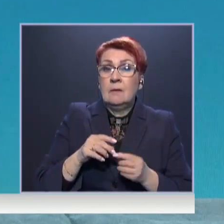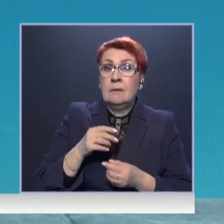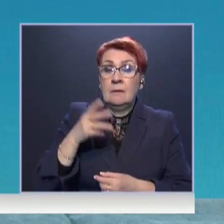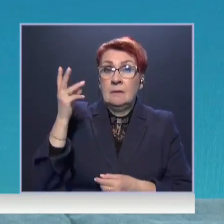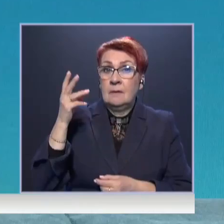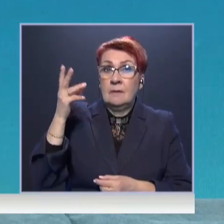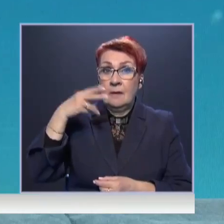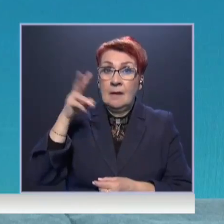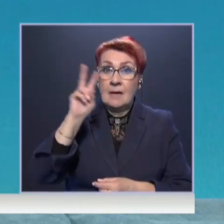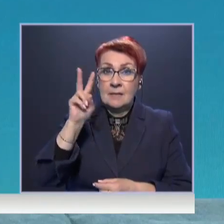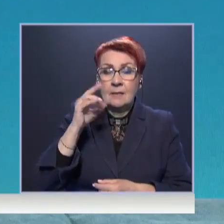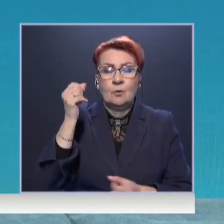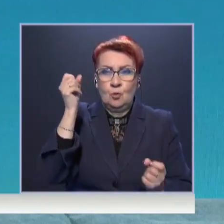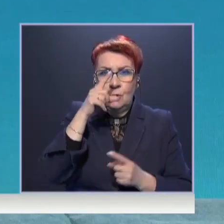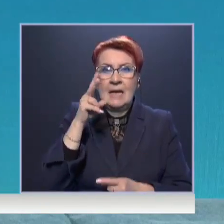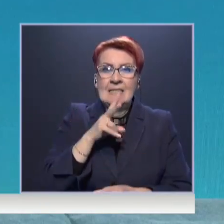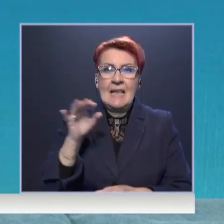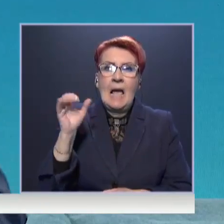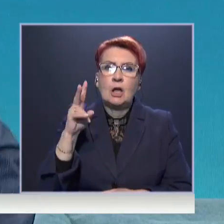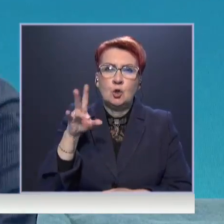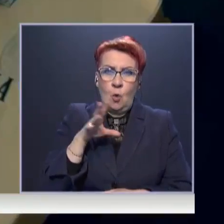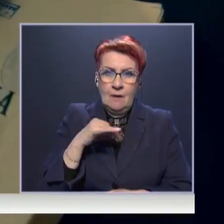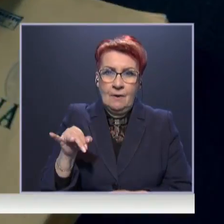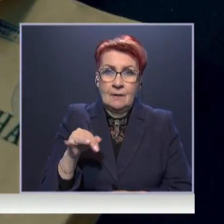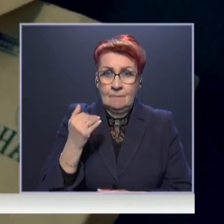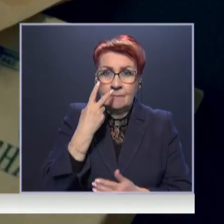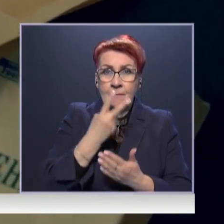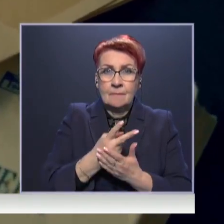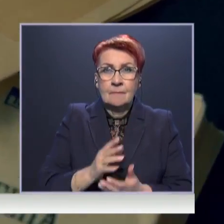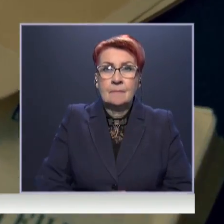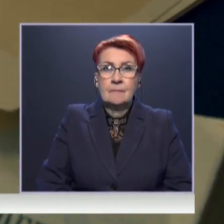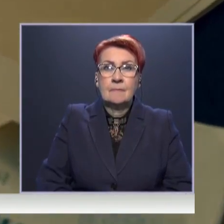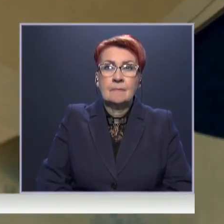узнаем из репортажа Ксении аксёновой